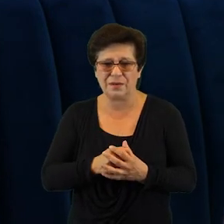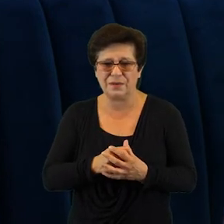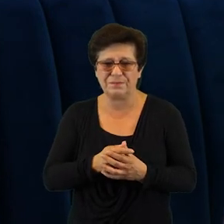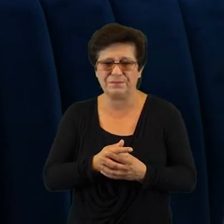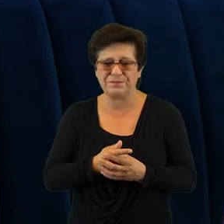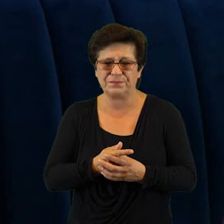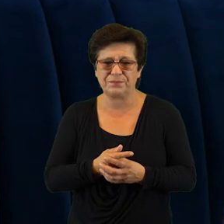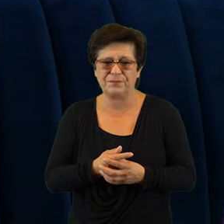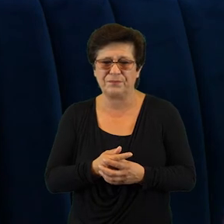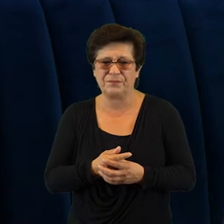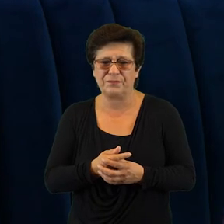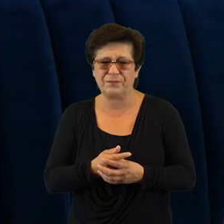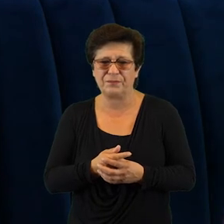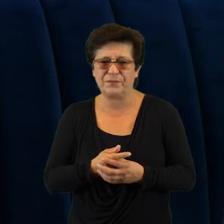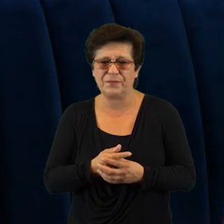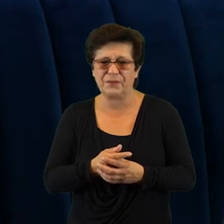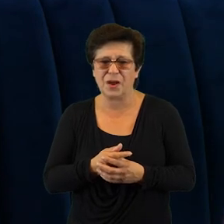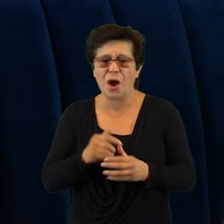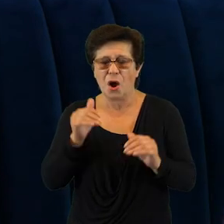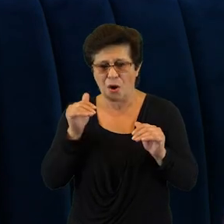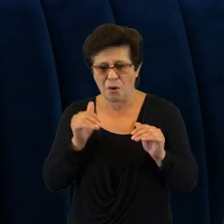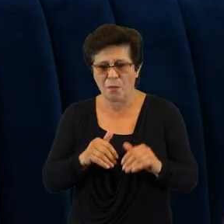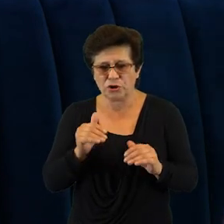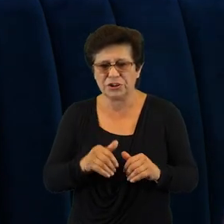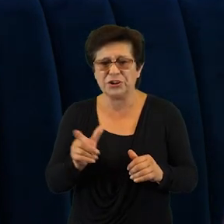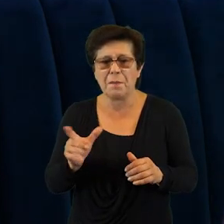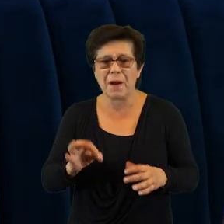Więc mogą się państwo spotkać z takimi opiniami,